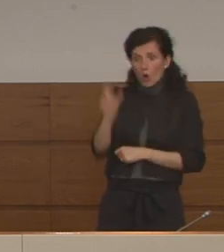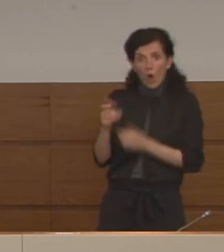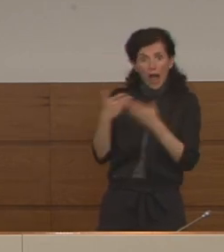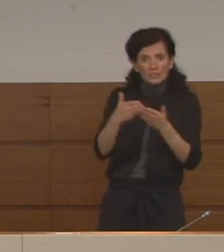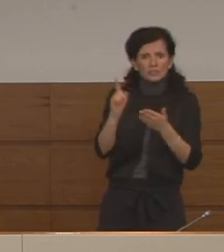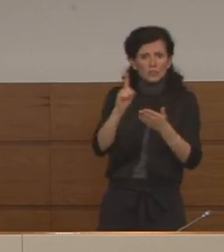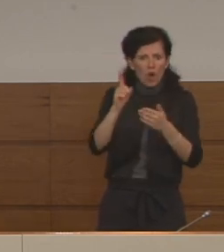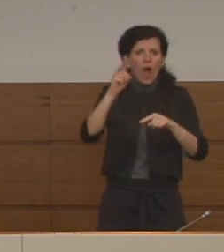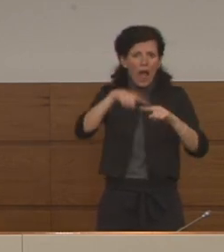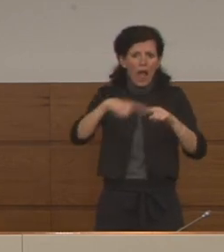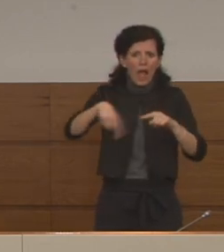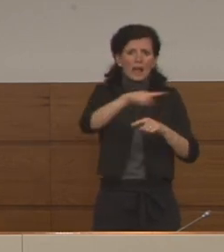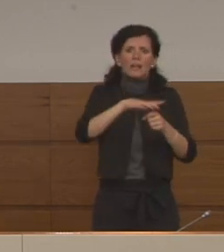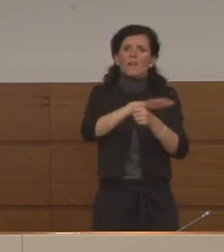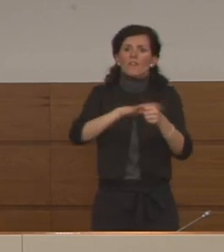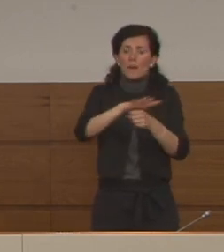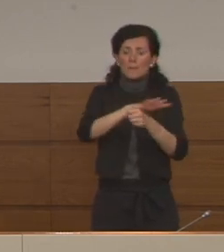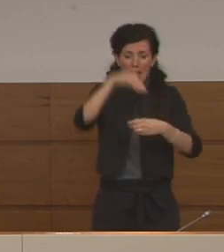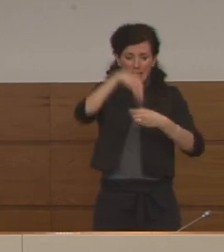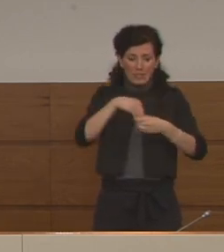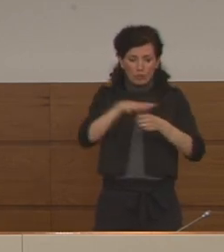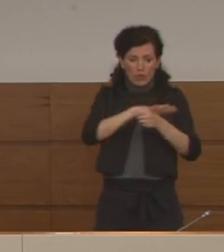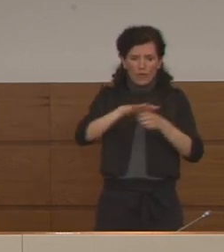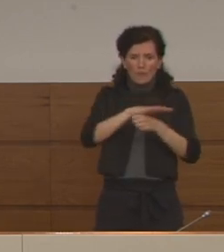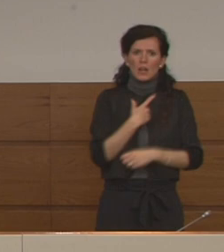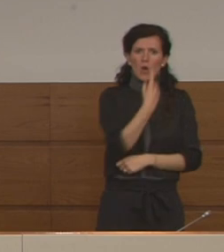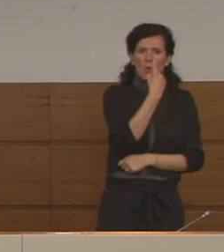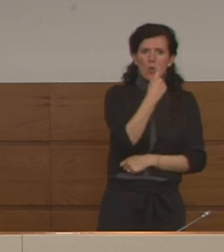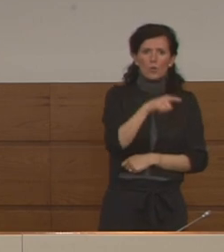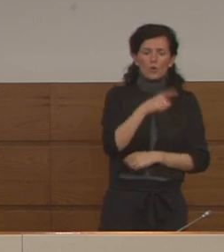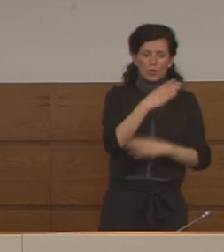famiglie in cui c'è una persona disabile è solo un familiare che si occupa della